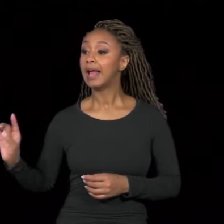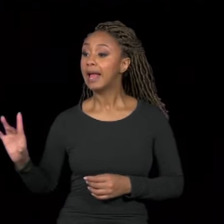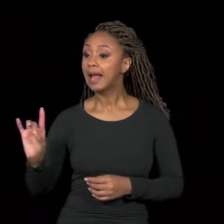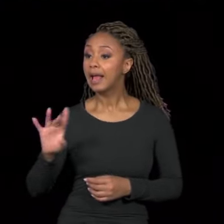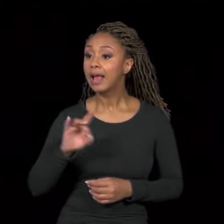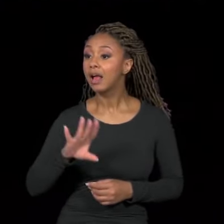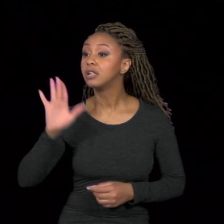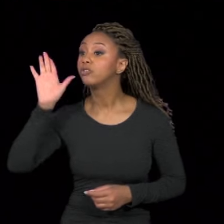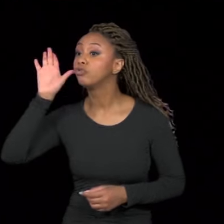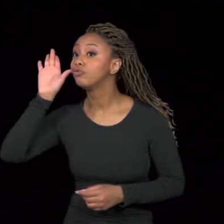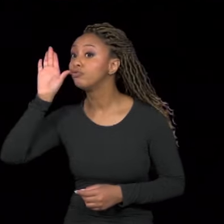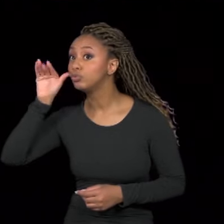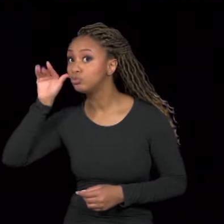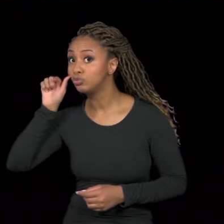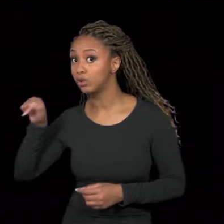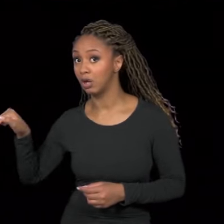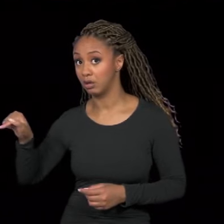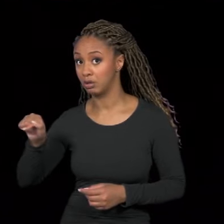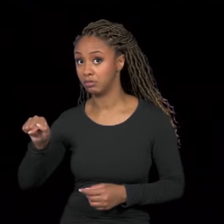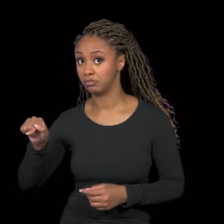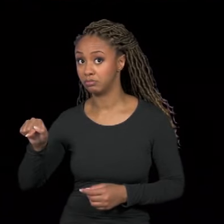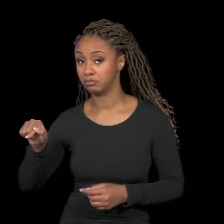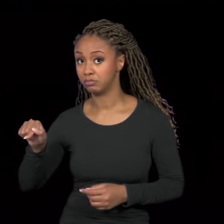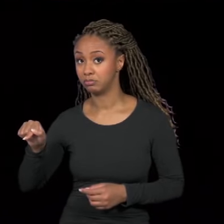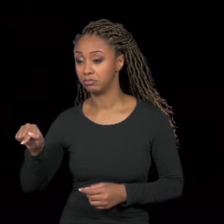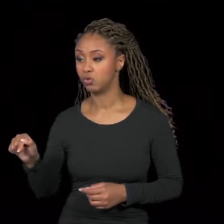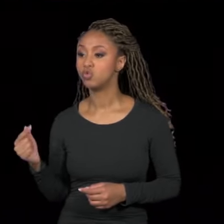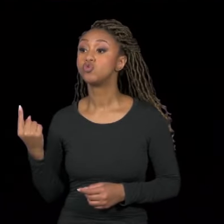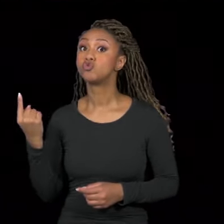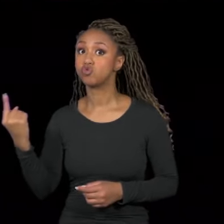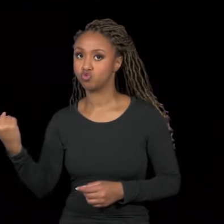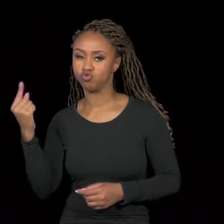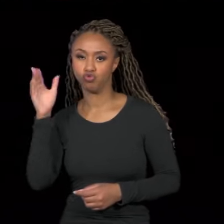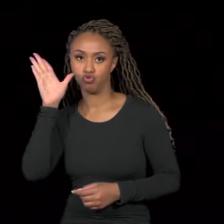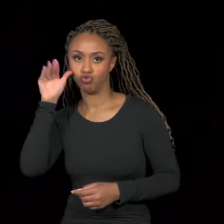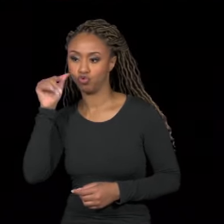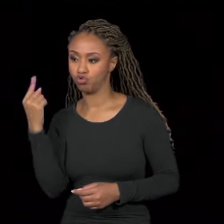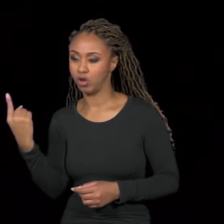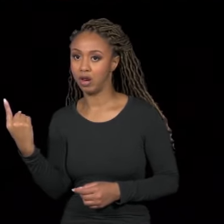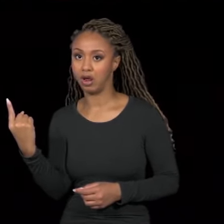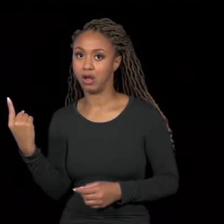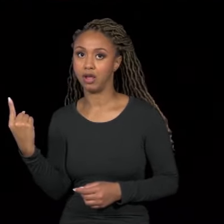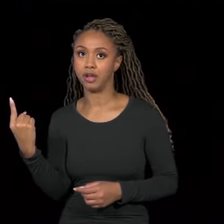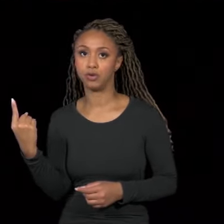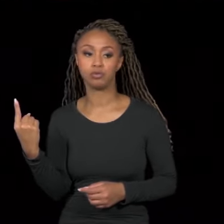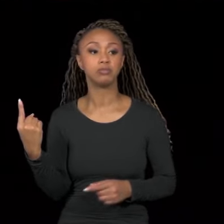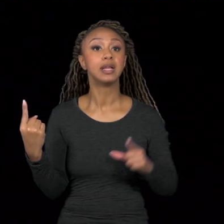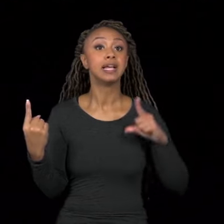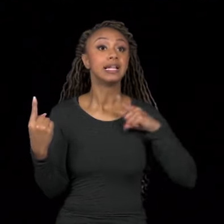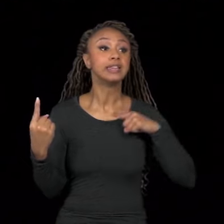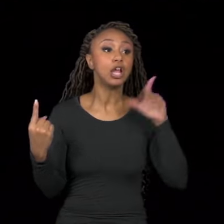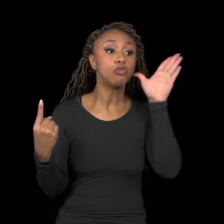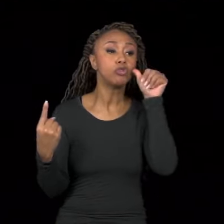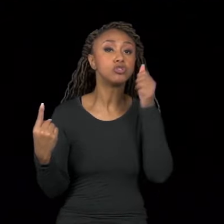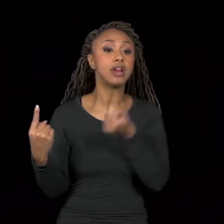FUNCIONÁRIO SUPERVISIONA "N" FUNCIONÁRIOS E CADA